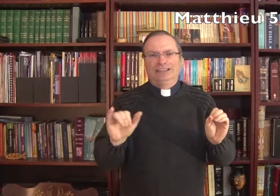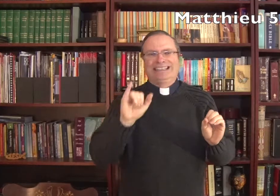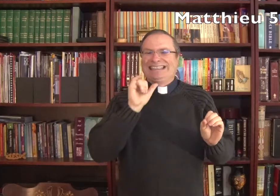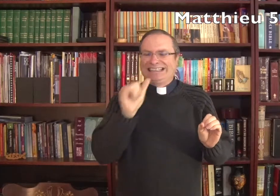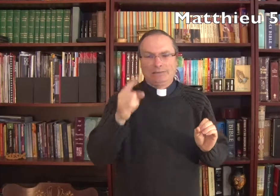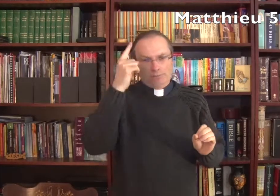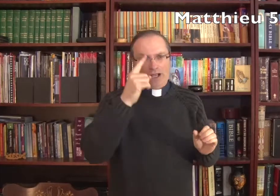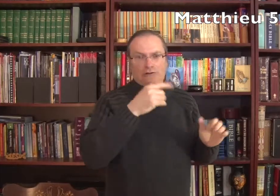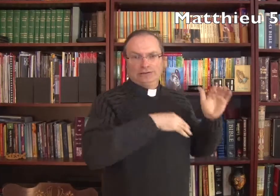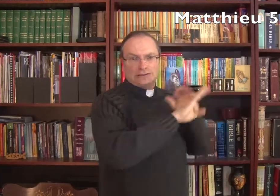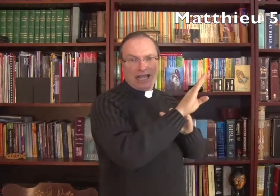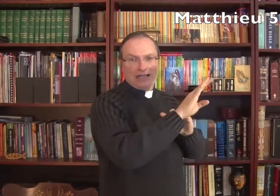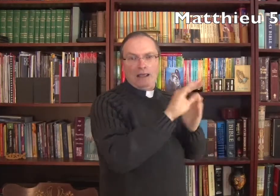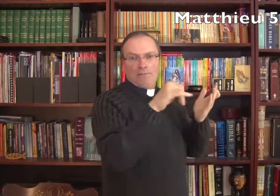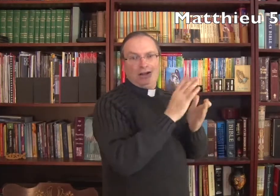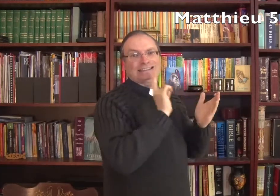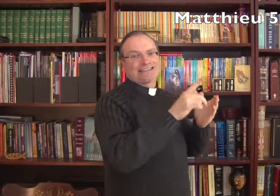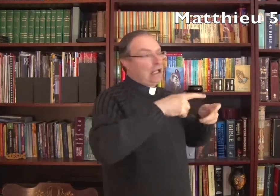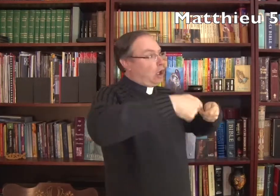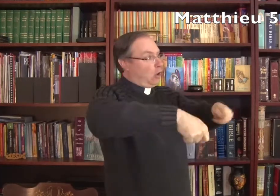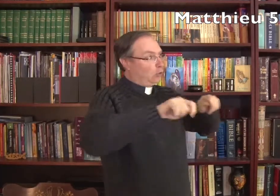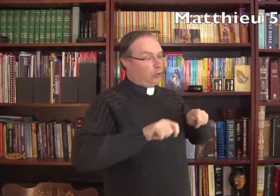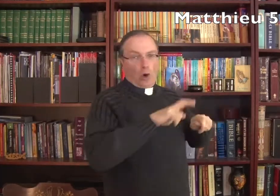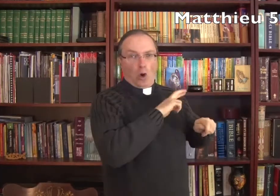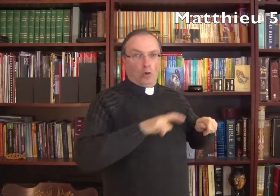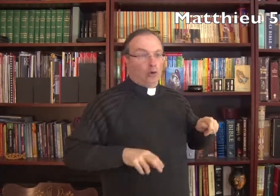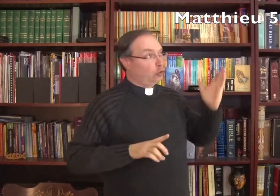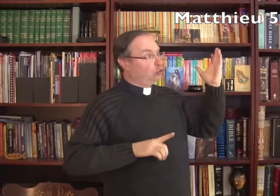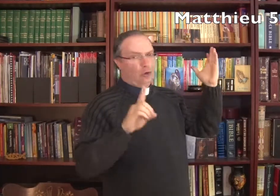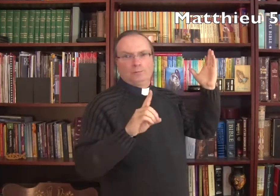ni par le ciel, parce que c’est le trône de Dieu,